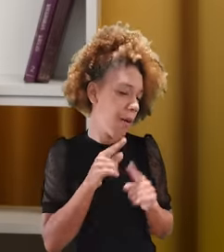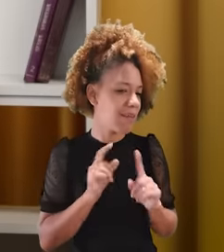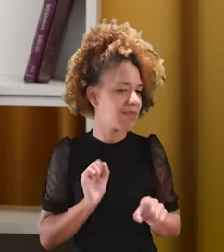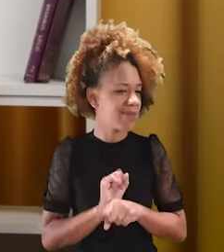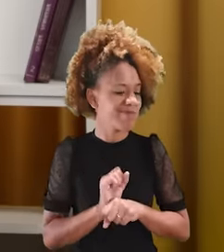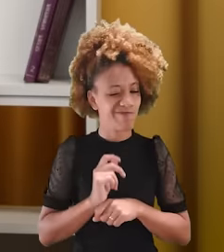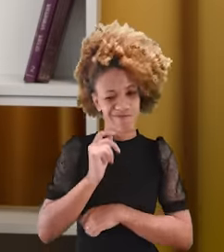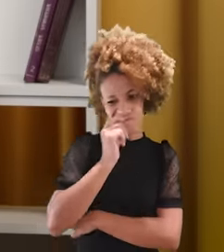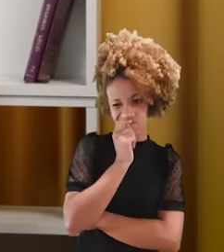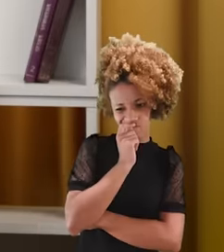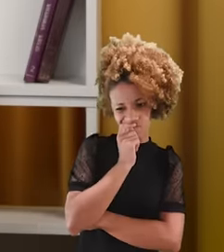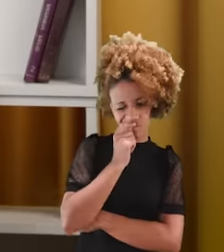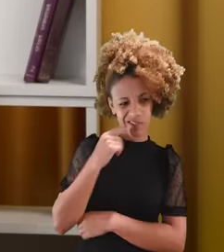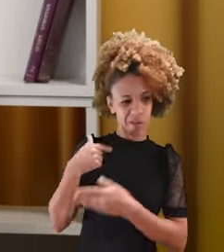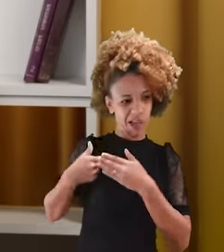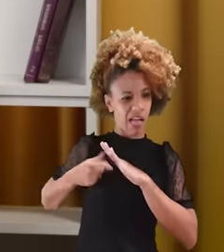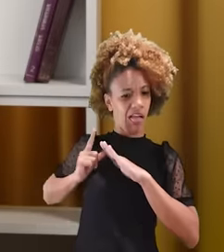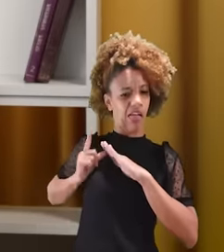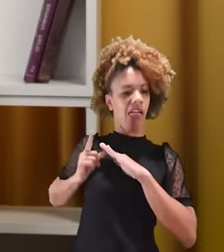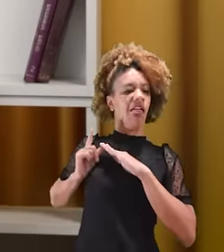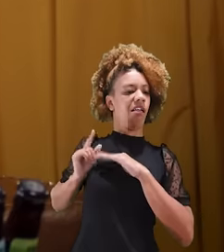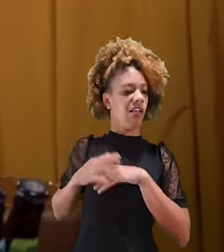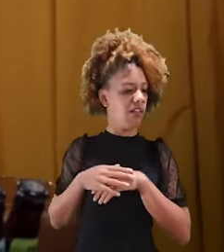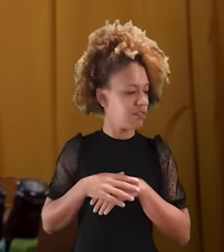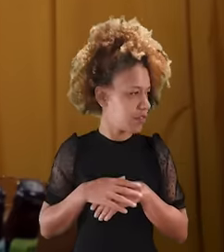tipo assim Hum será que eu tô ficando para trás você não tem isso tipo de olhar coisas